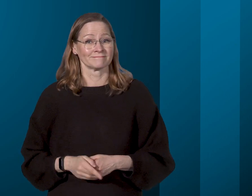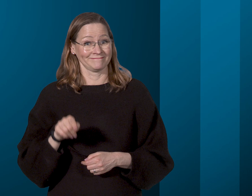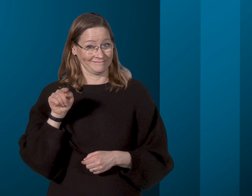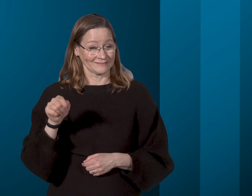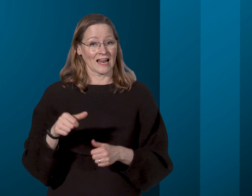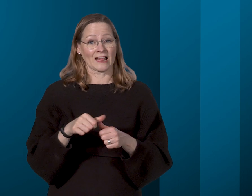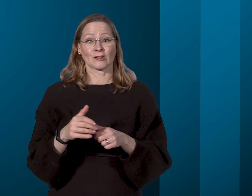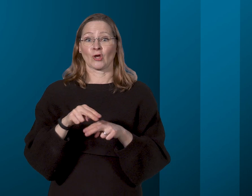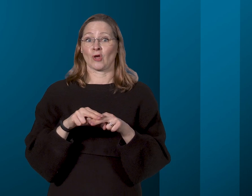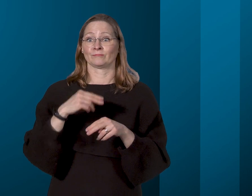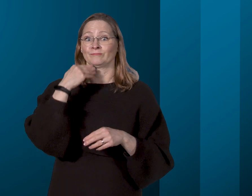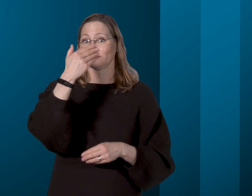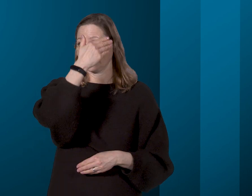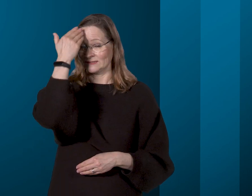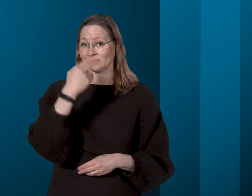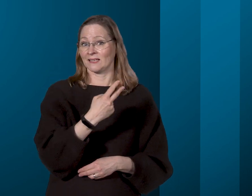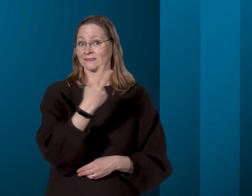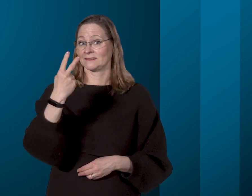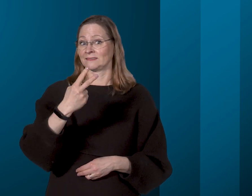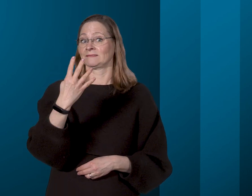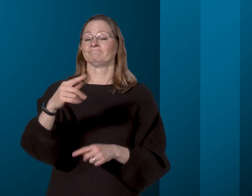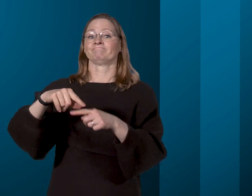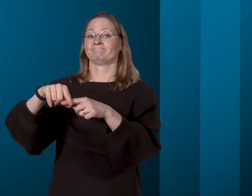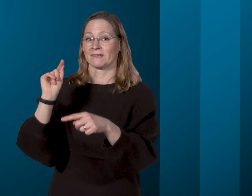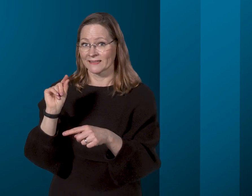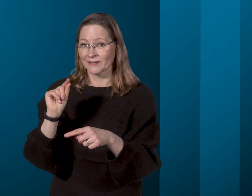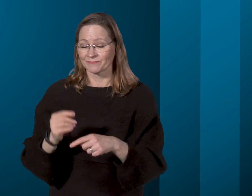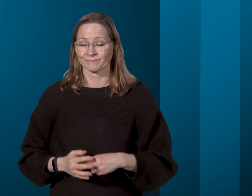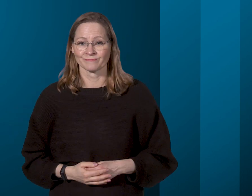jotka valitaan liittokokouksessa kesällä 2024.